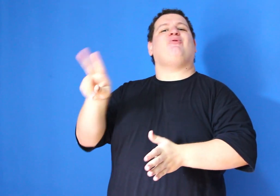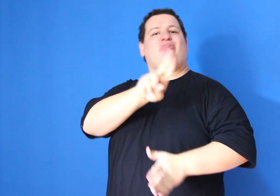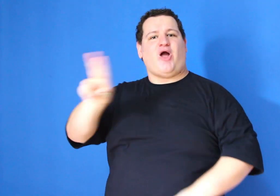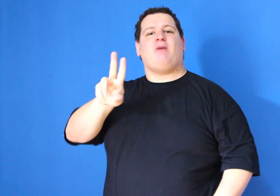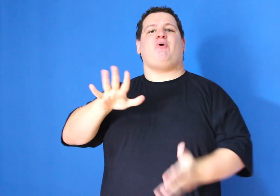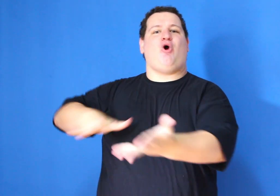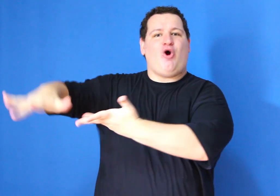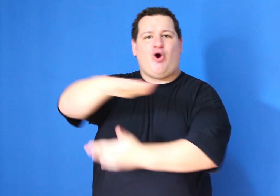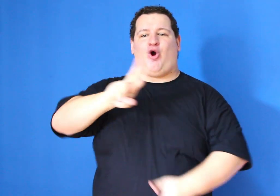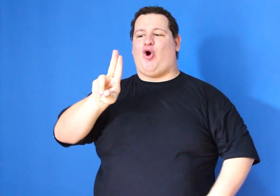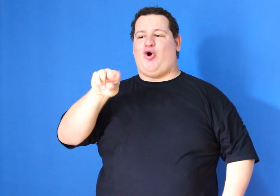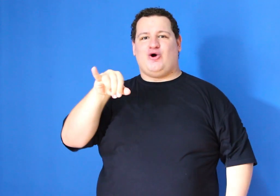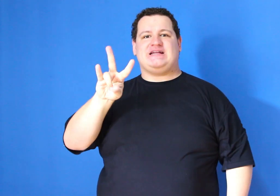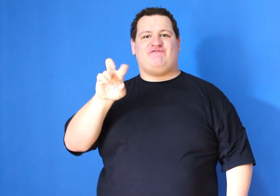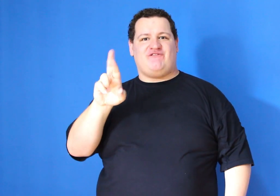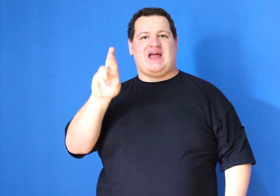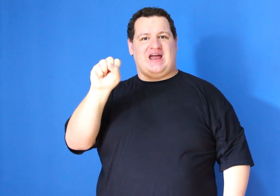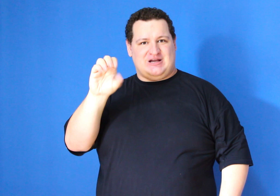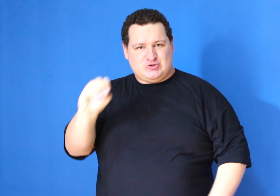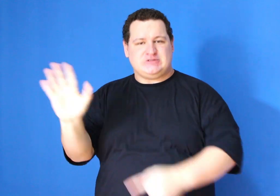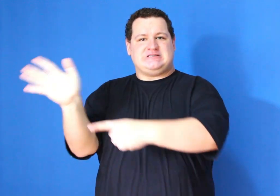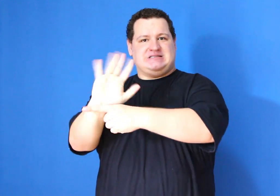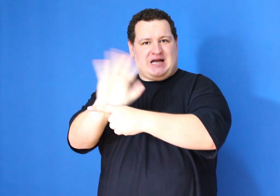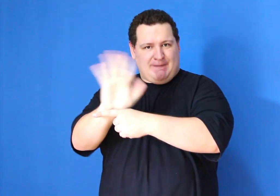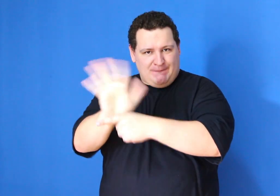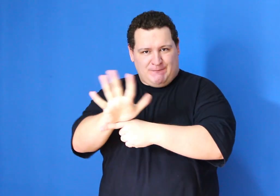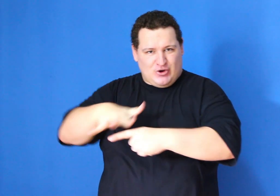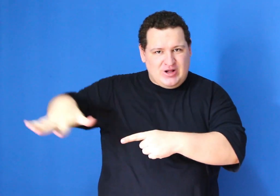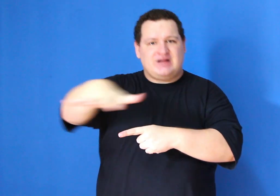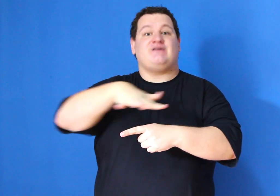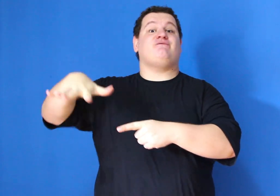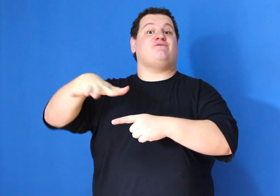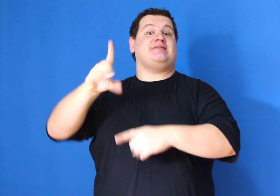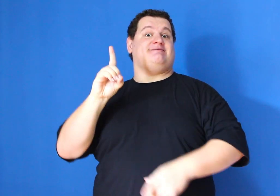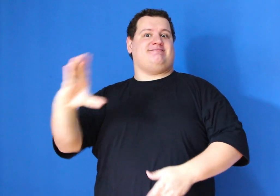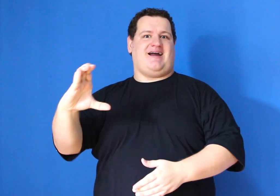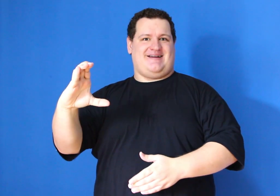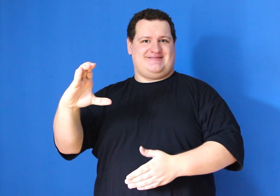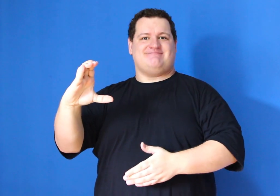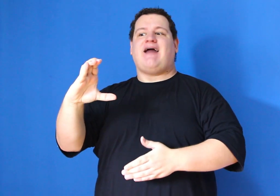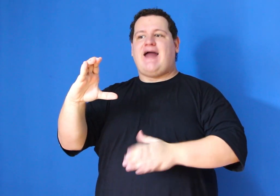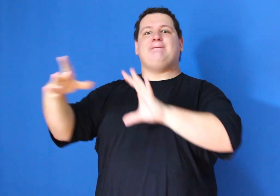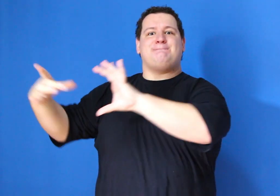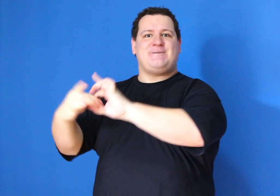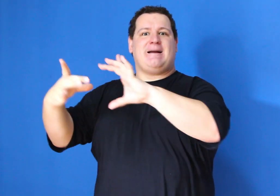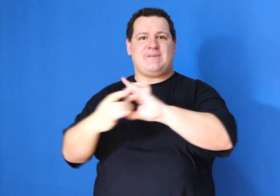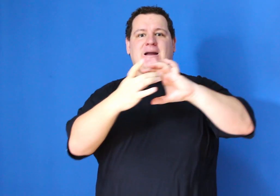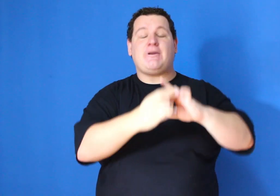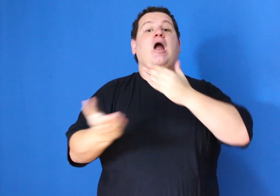É chamado como Universo Estendido da DC.